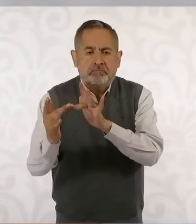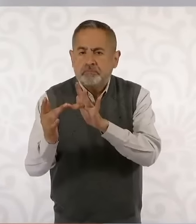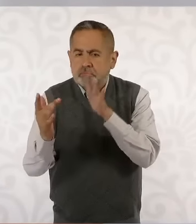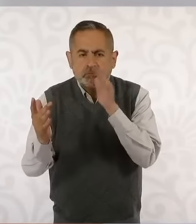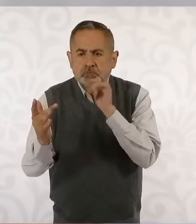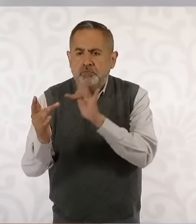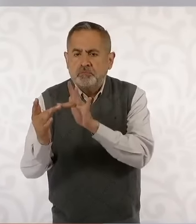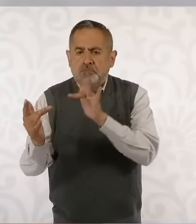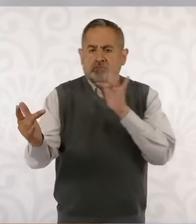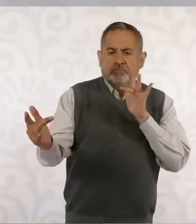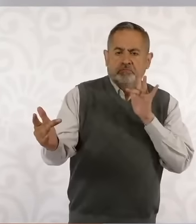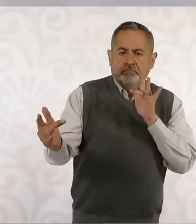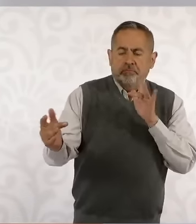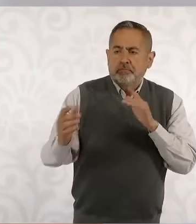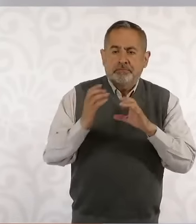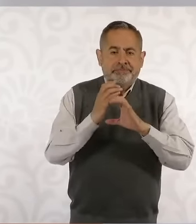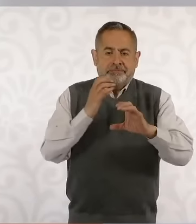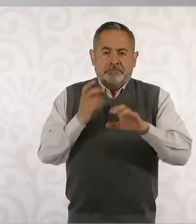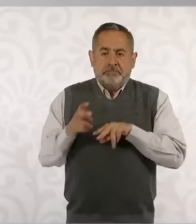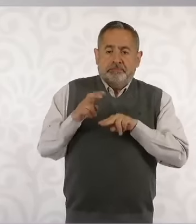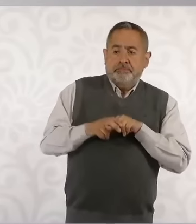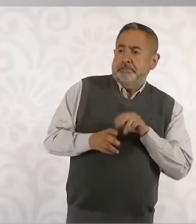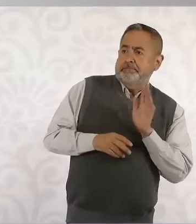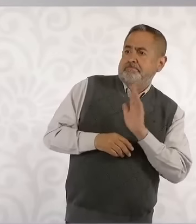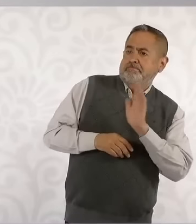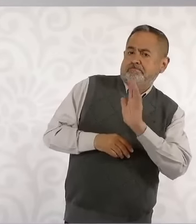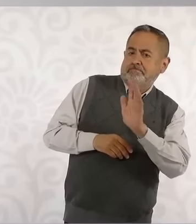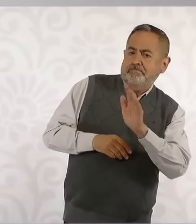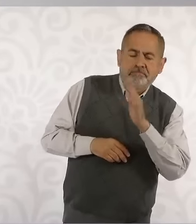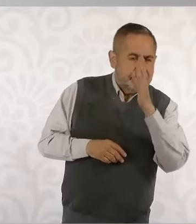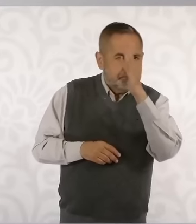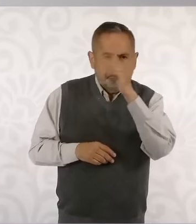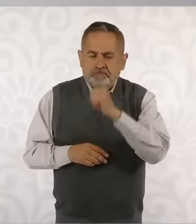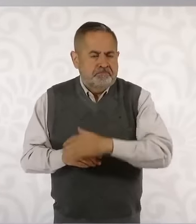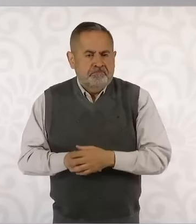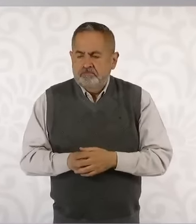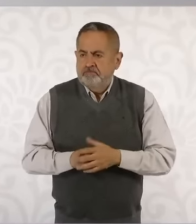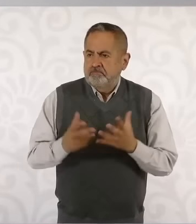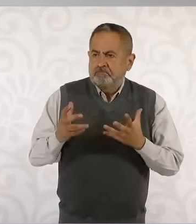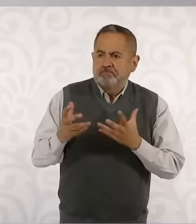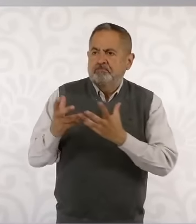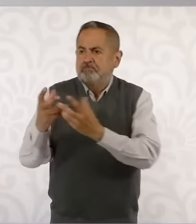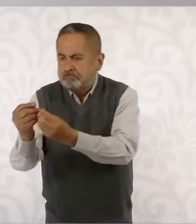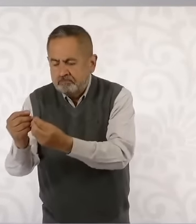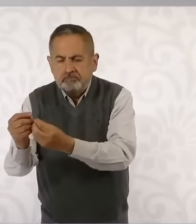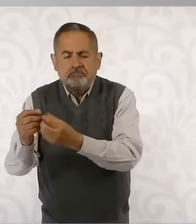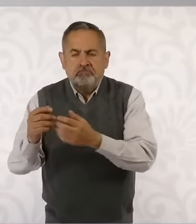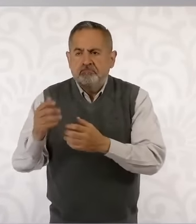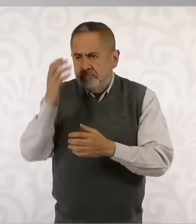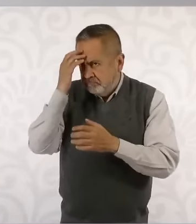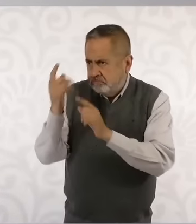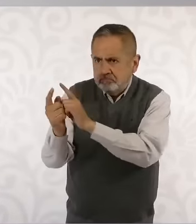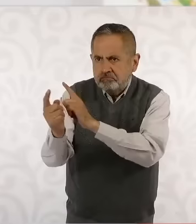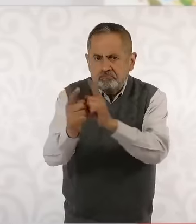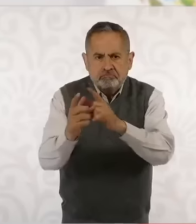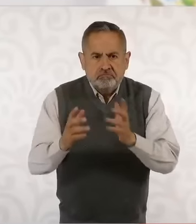estar en una camioneta todo el día. Eh, no tenemos ningún riesgo eh conocido. Si hay algún riesgo,